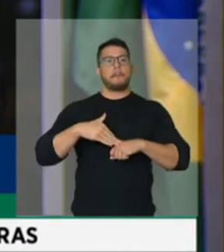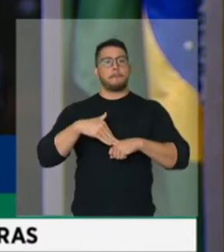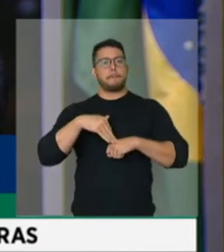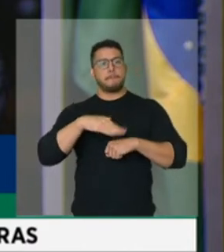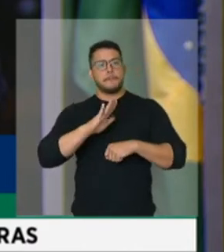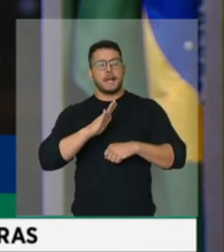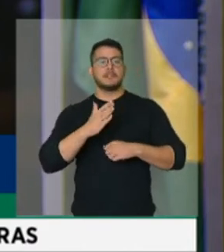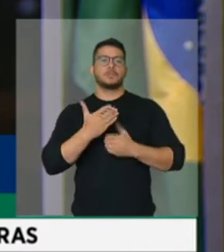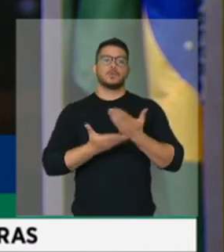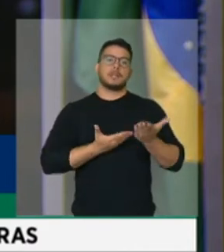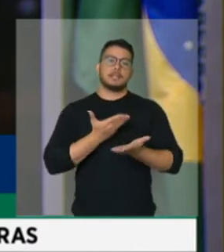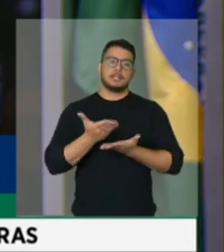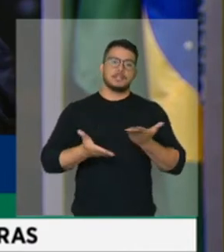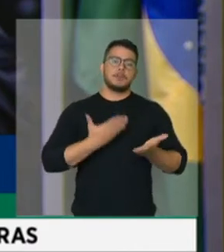GOVERNO, DIGA-SE DE PASSAGEM, TAMBÉM TÍMIDO, PARA QUE